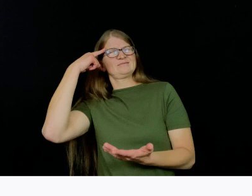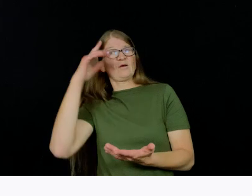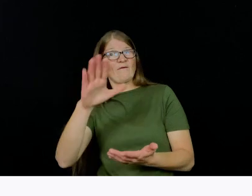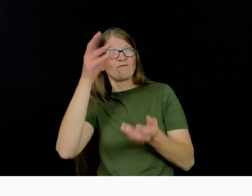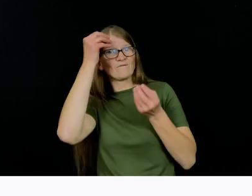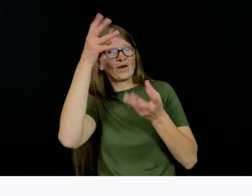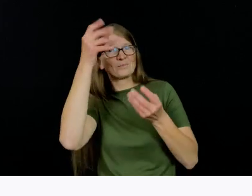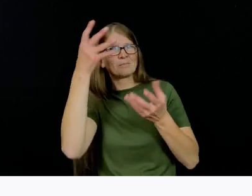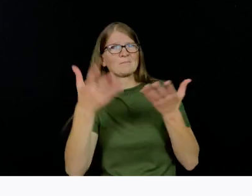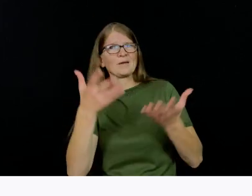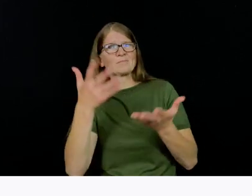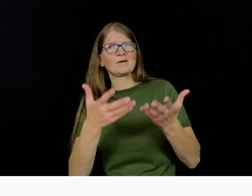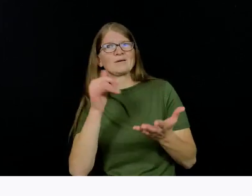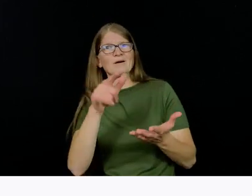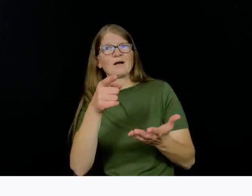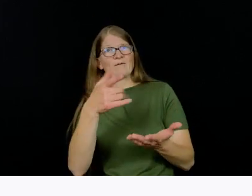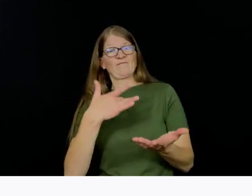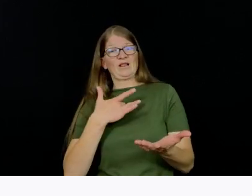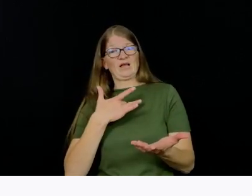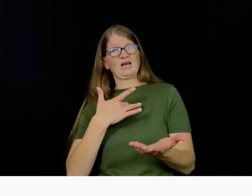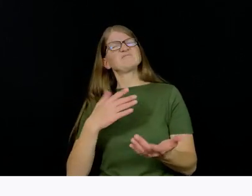فقط طالما أنها مفيدة لكم